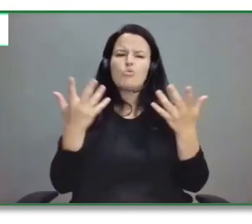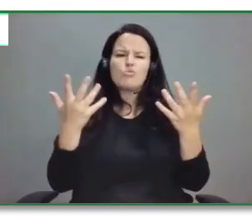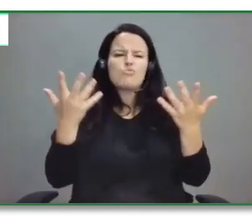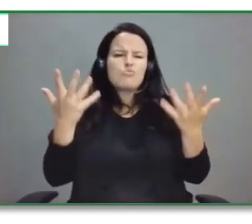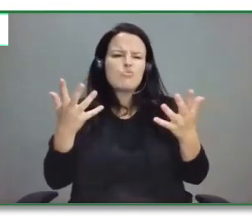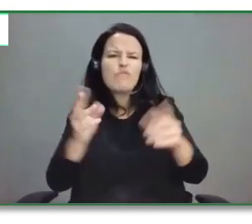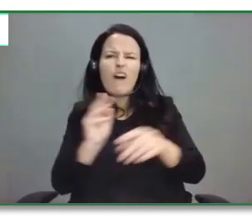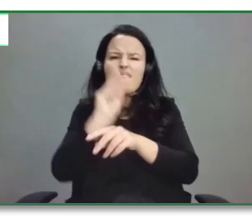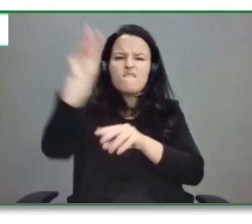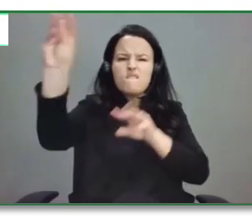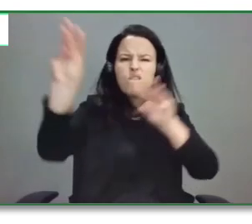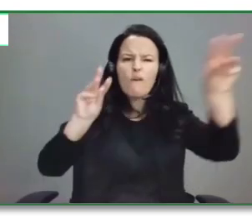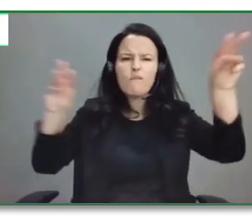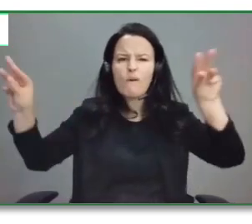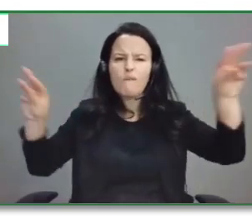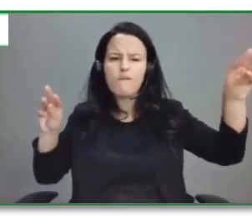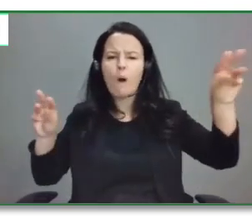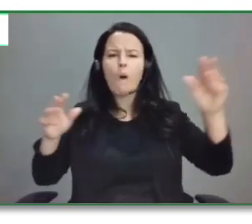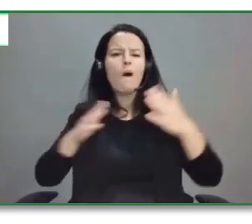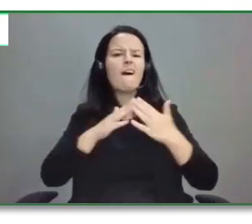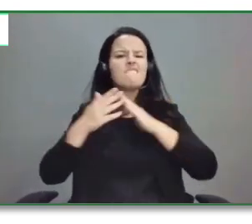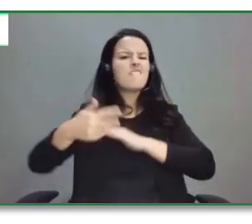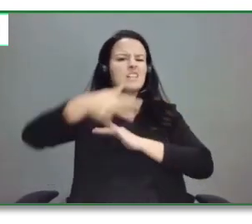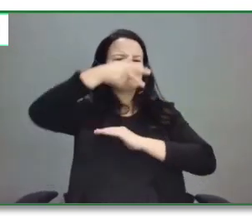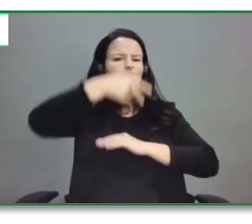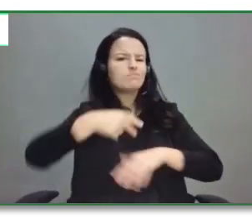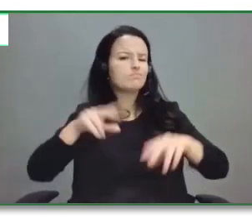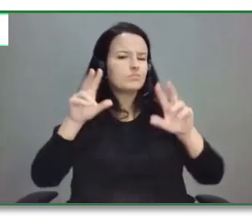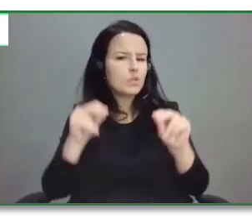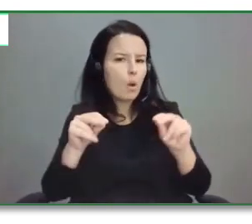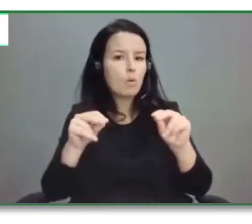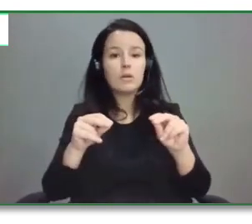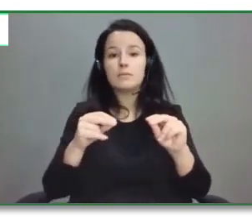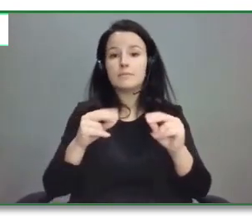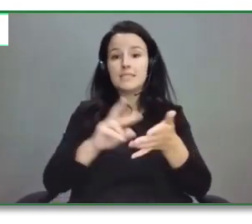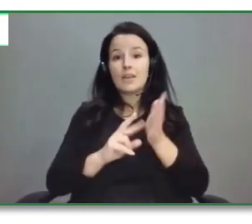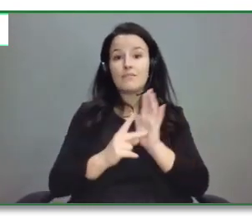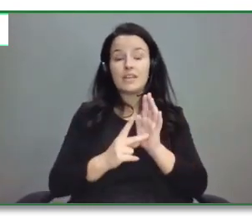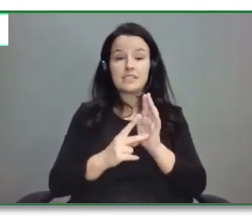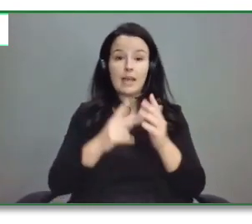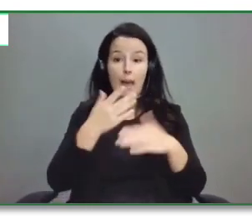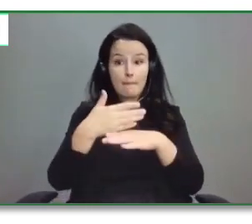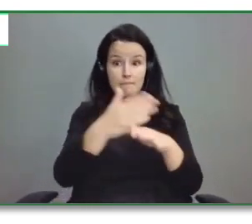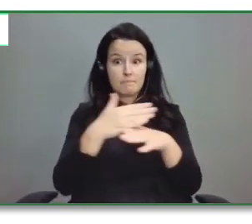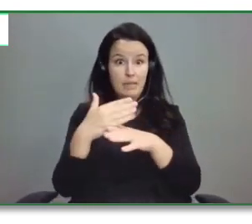confort des environnements urbains et pour cette raison une préparation